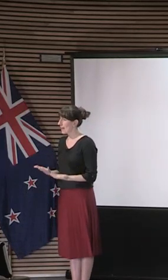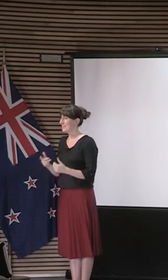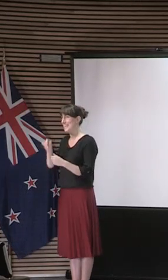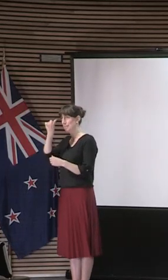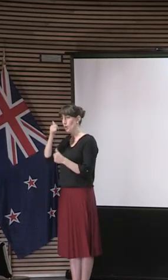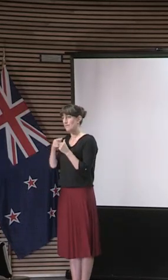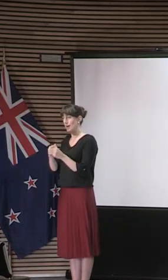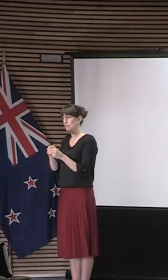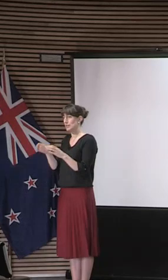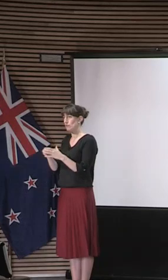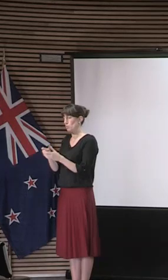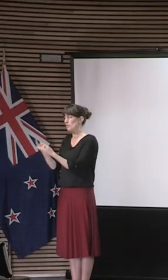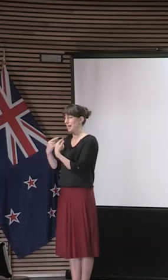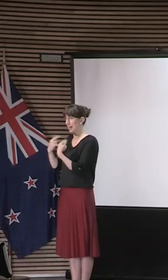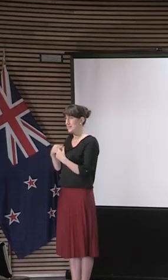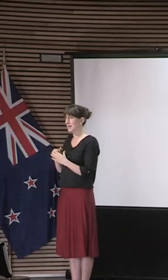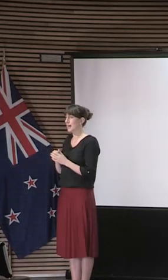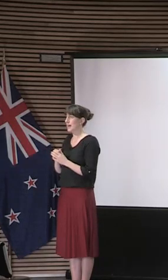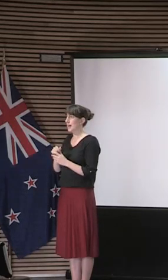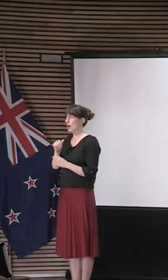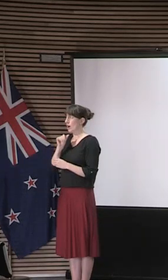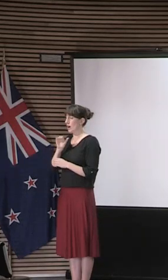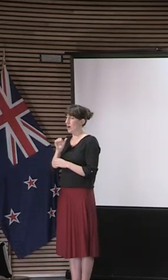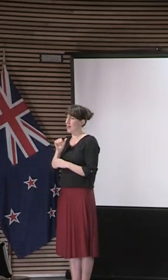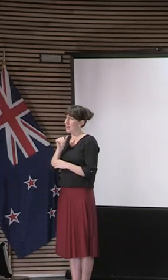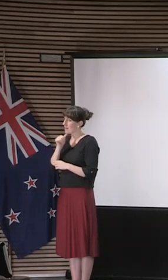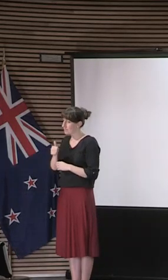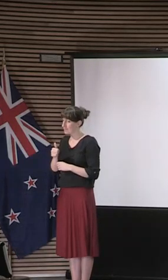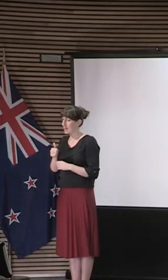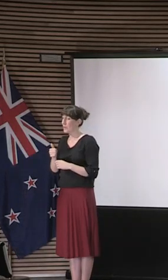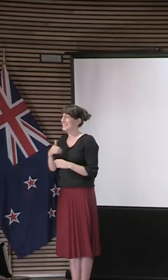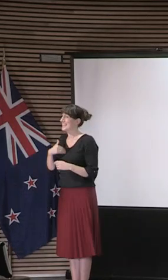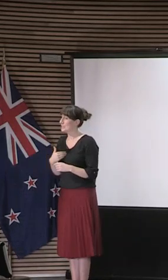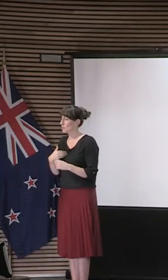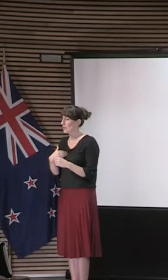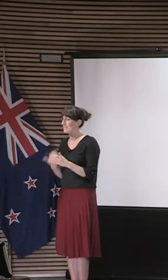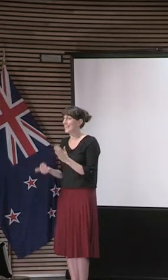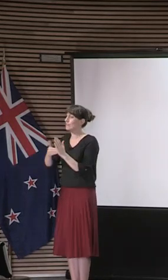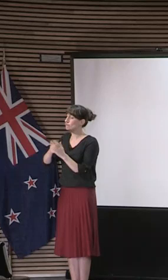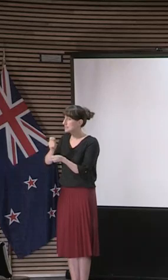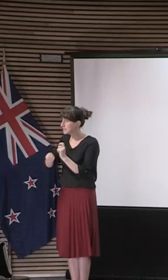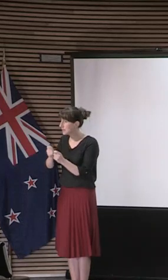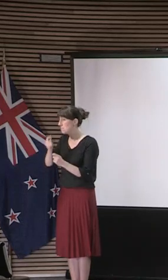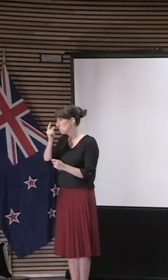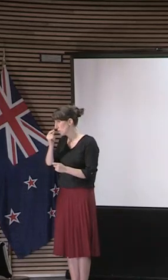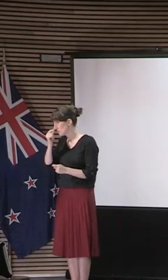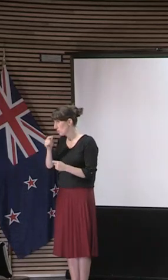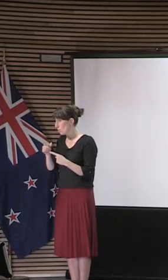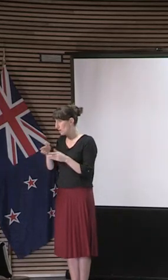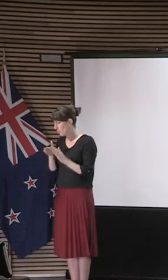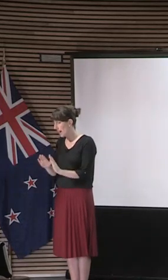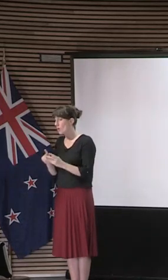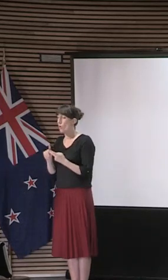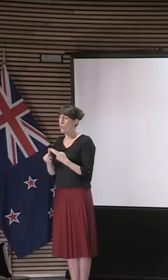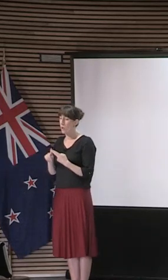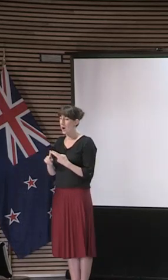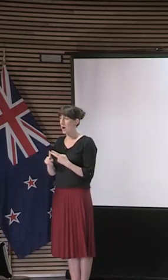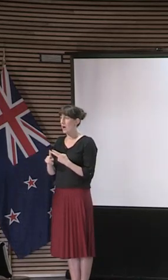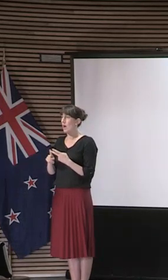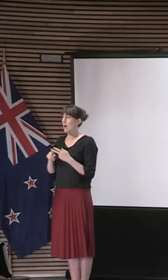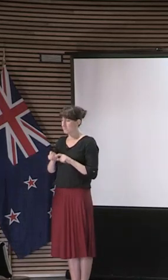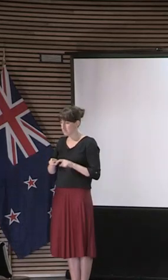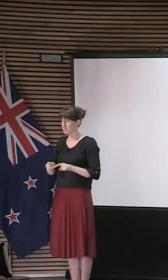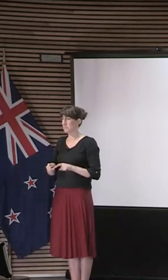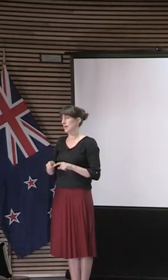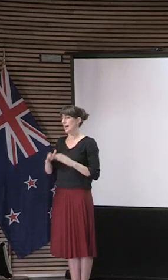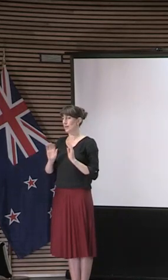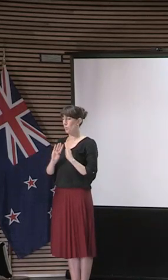Mo